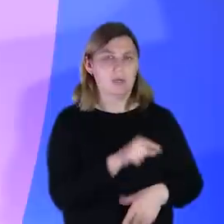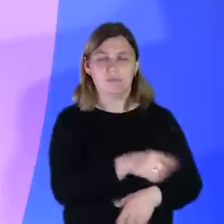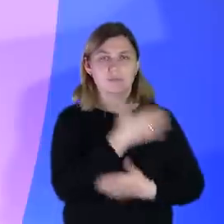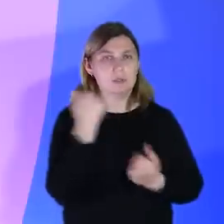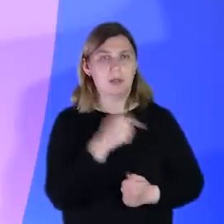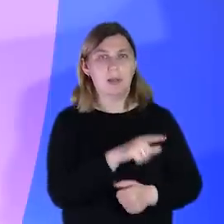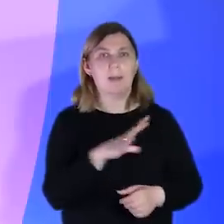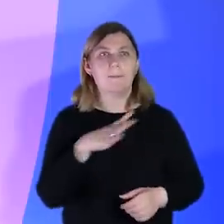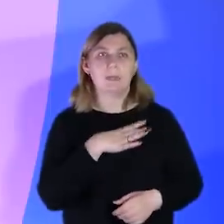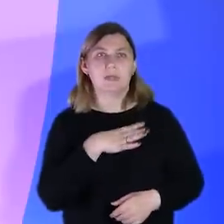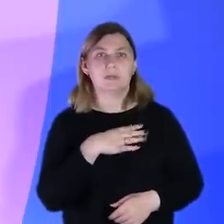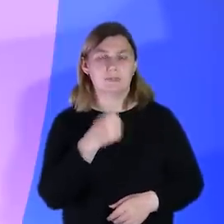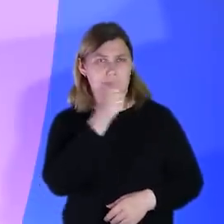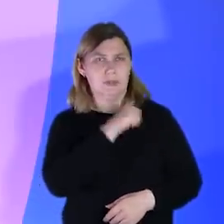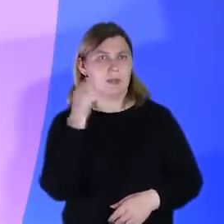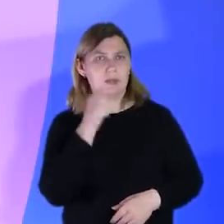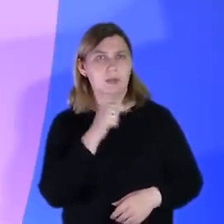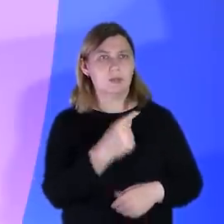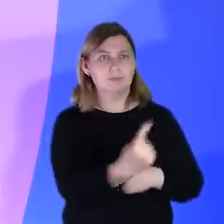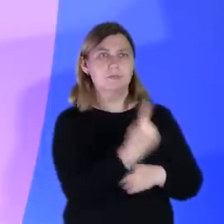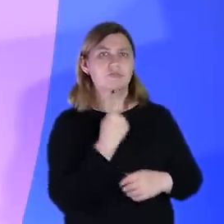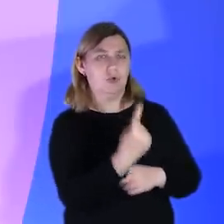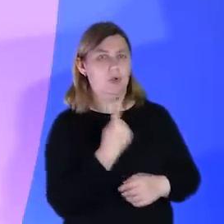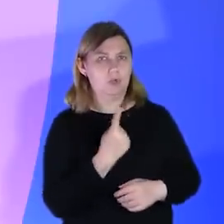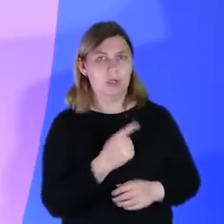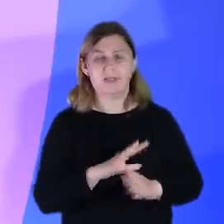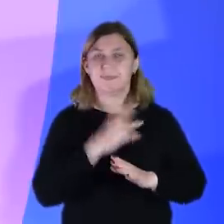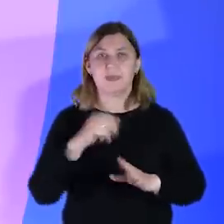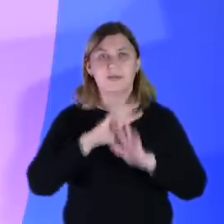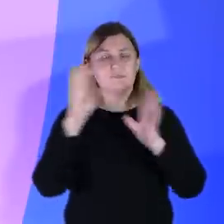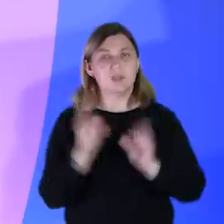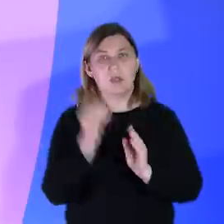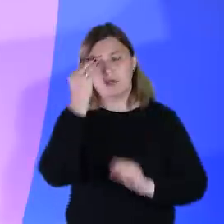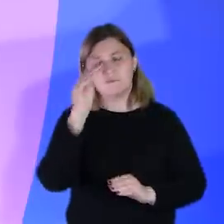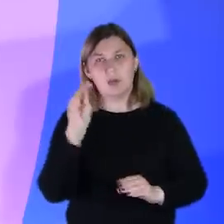czyli oni byli jakby takimi "dochodzącymi". Nie wszyscy oczywiście informatorzy dostawali